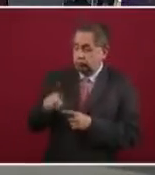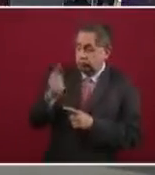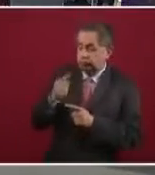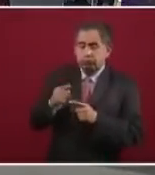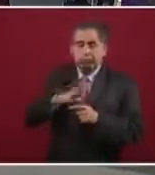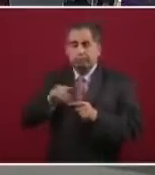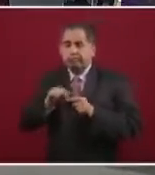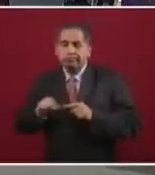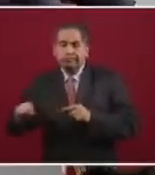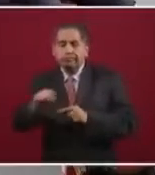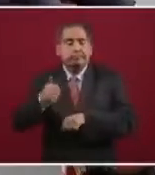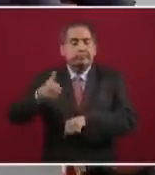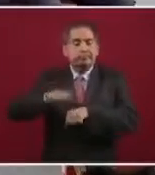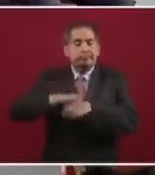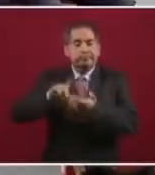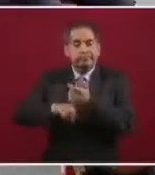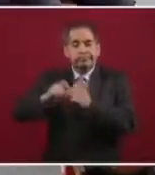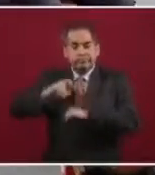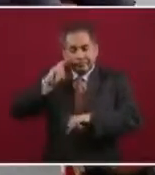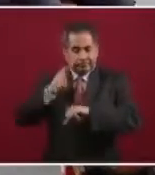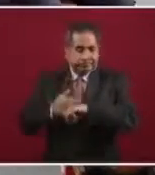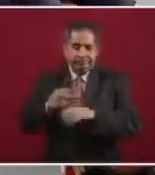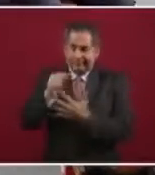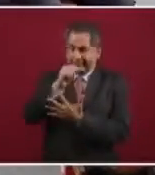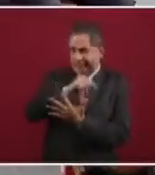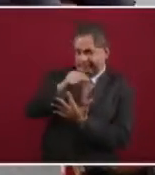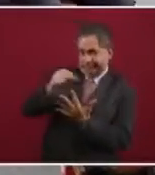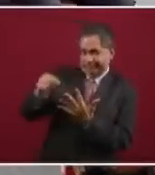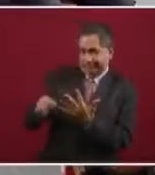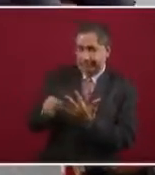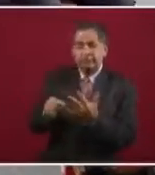La Administración General de Auditoría de Comercio Exterior precisamente está en reestructura